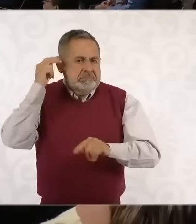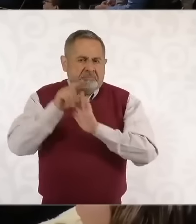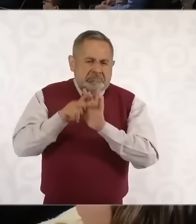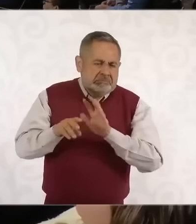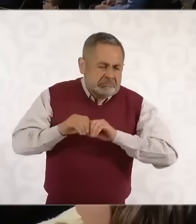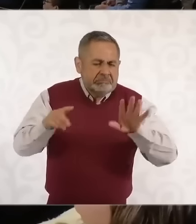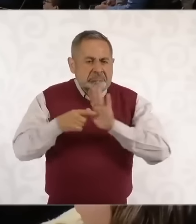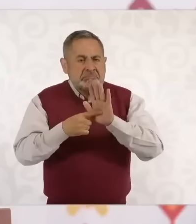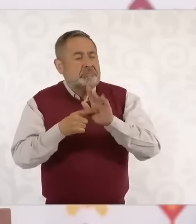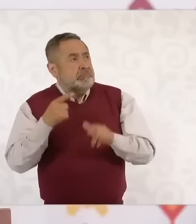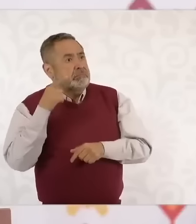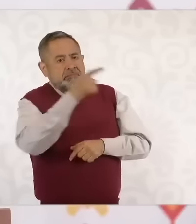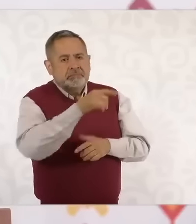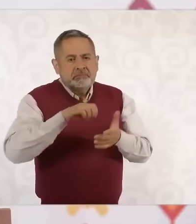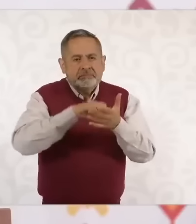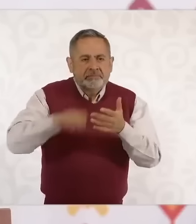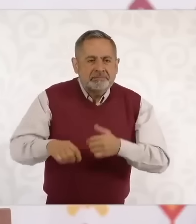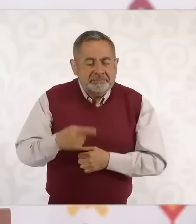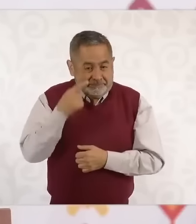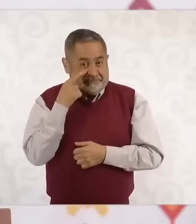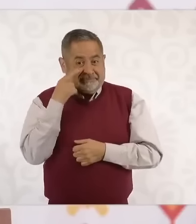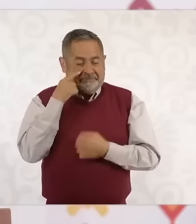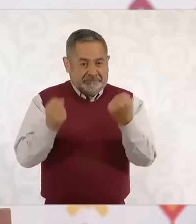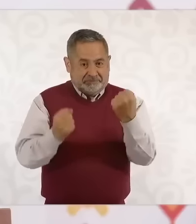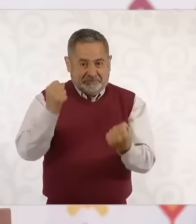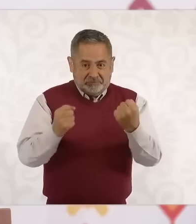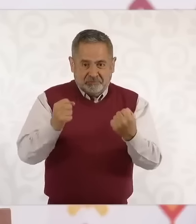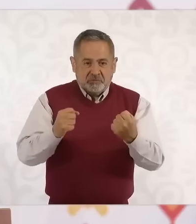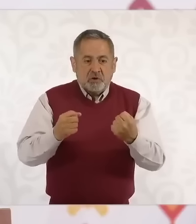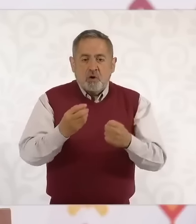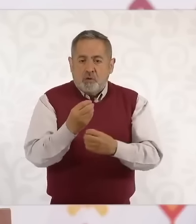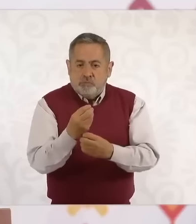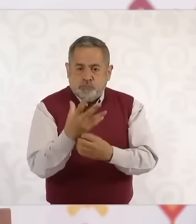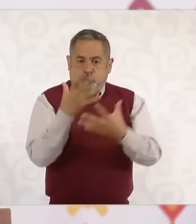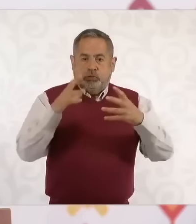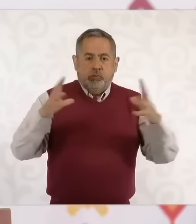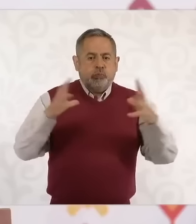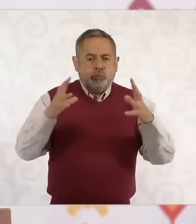de cómo una bolsa de aire de un vehículo se produce entre los tres países y puede cruzar